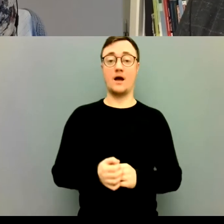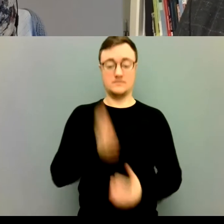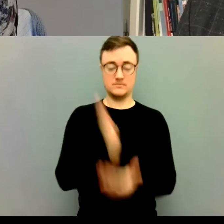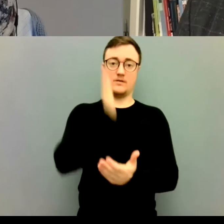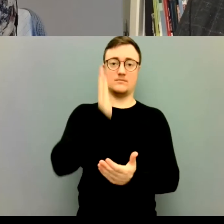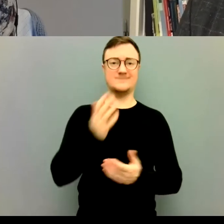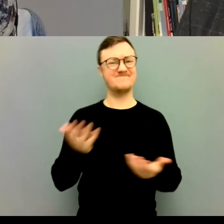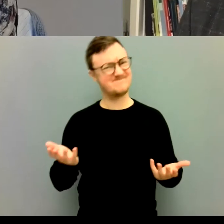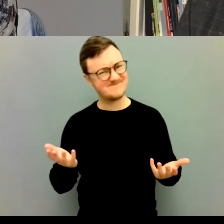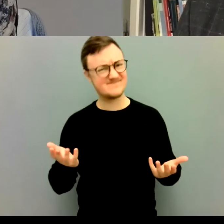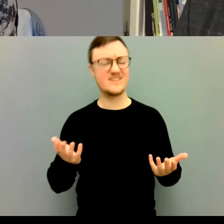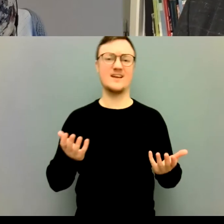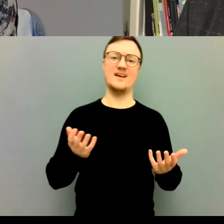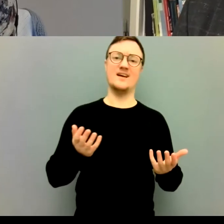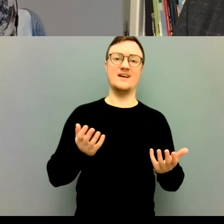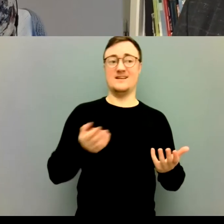Det gick inte att ändra på.